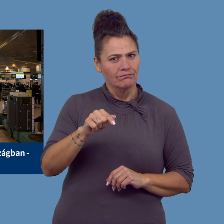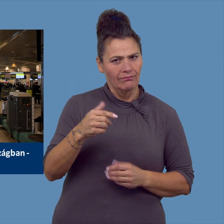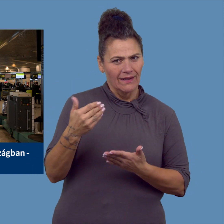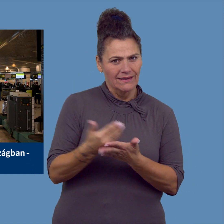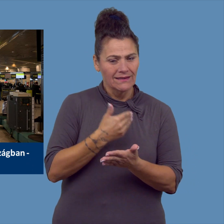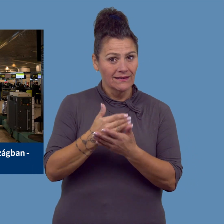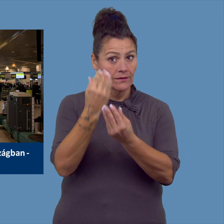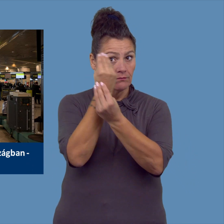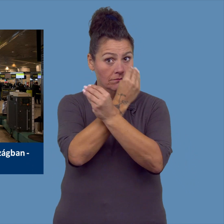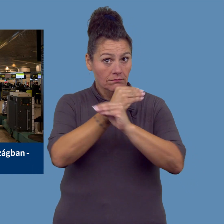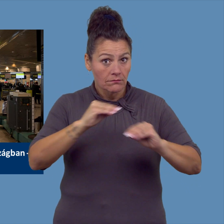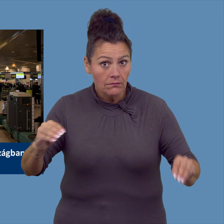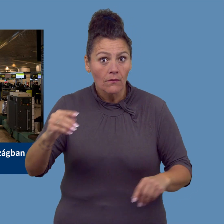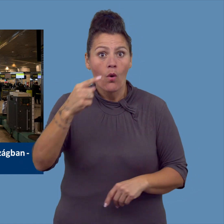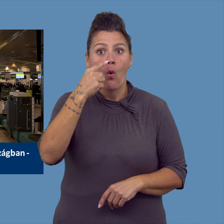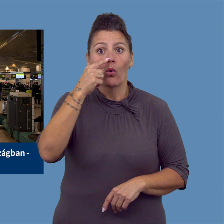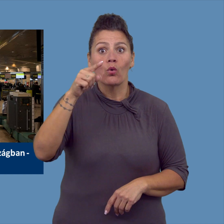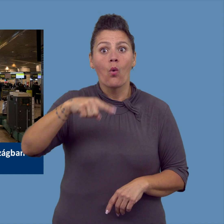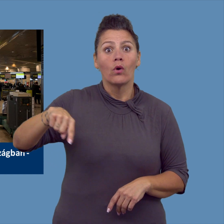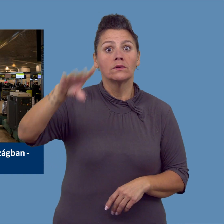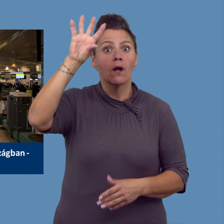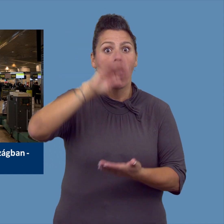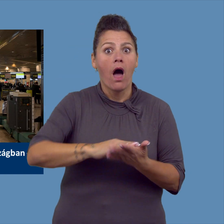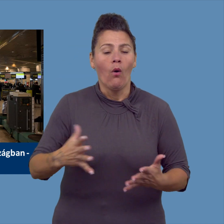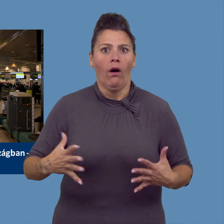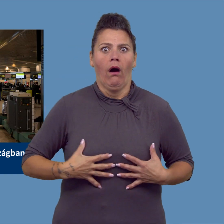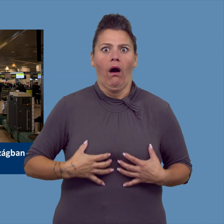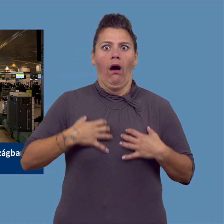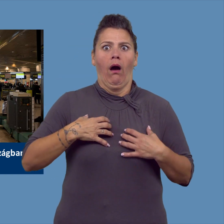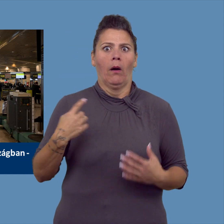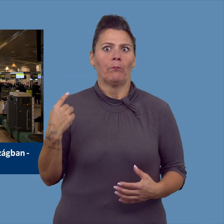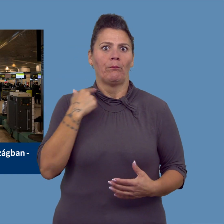Az orosz kormányfő kora reggeli bejelentése után